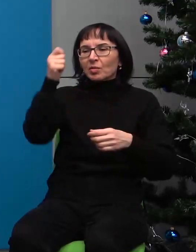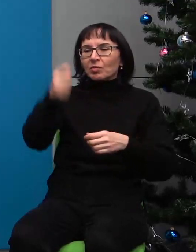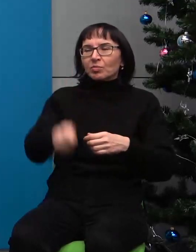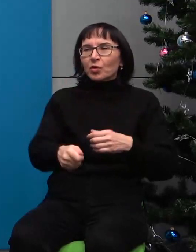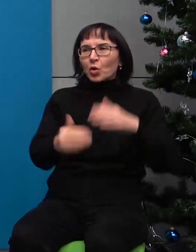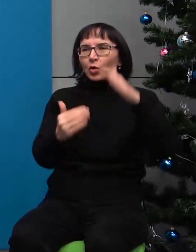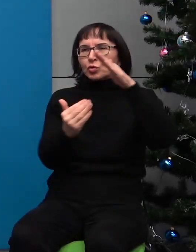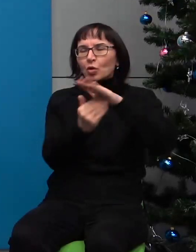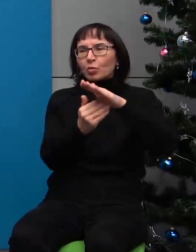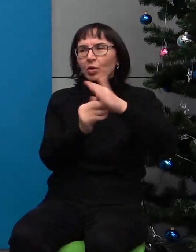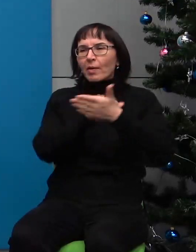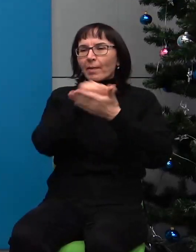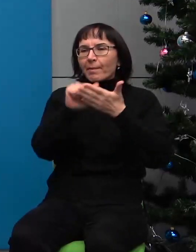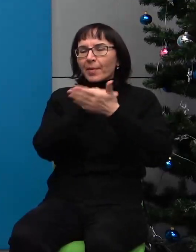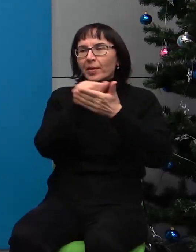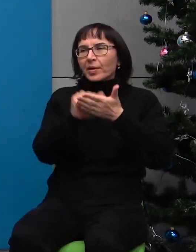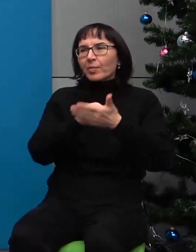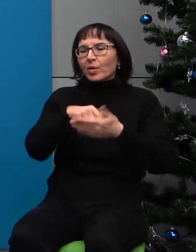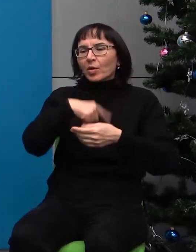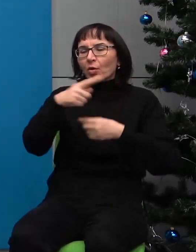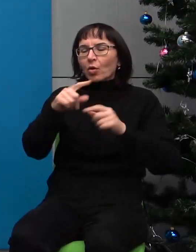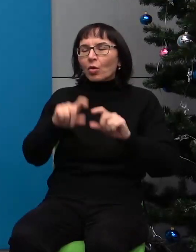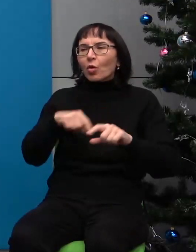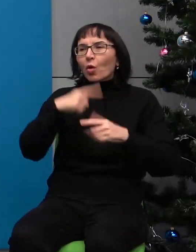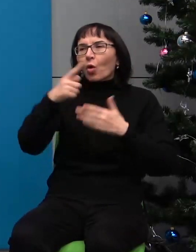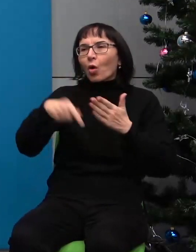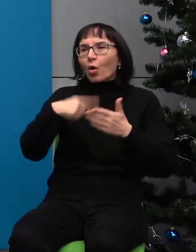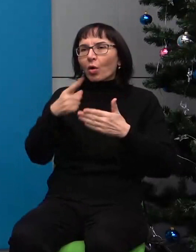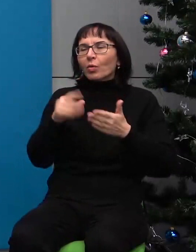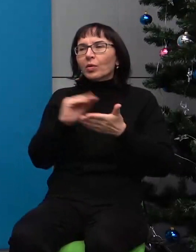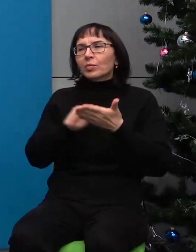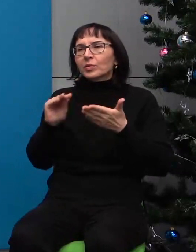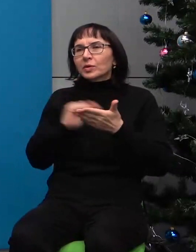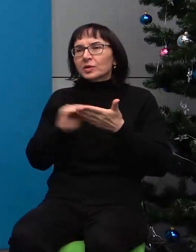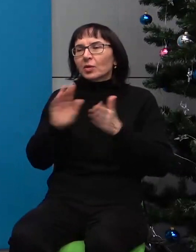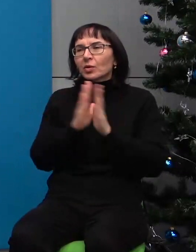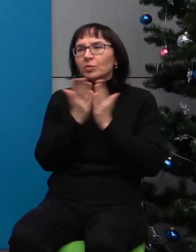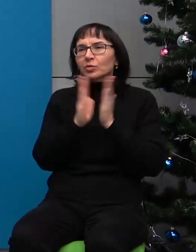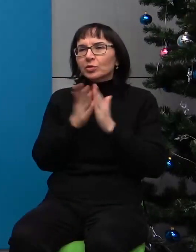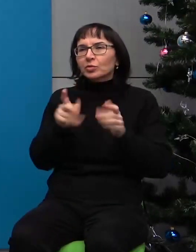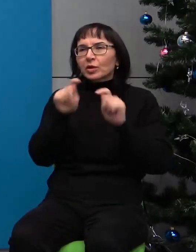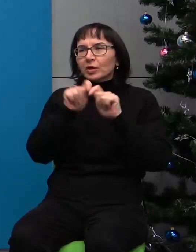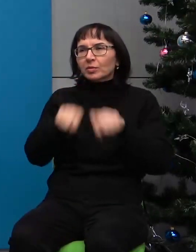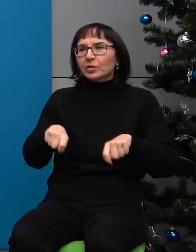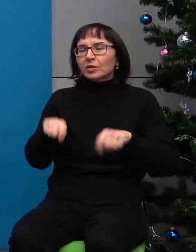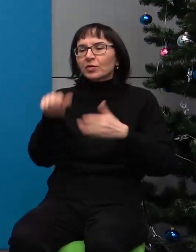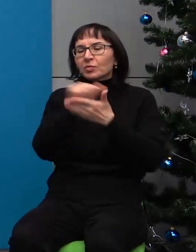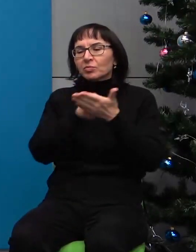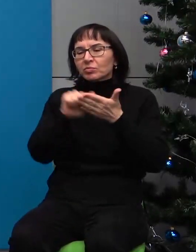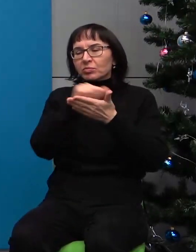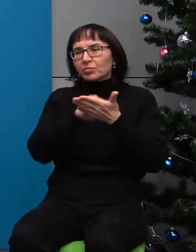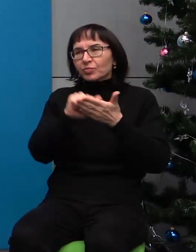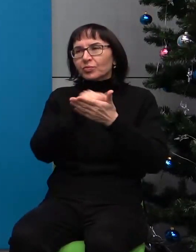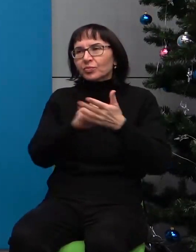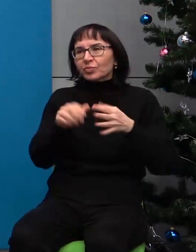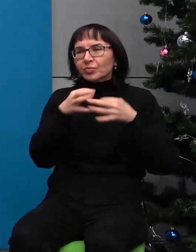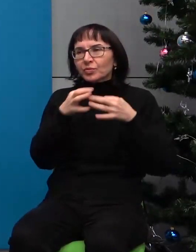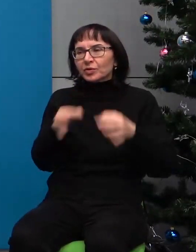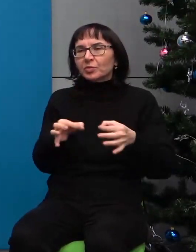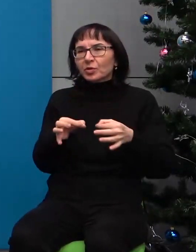że stop i myjemy koła, więc pisałem książkę na przerwie i czyściłem te auta. Po prostu no takie rzeczy robimy